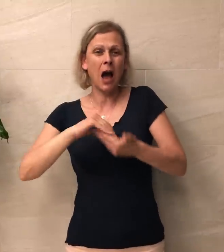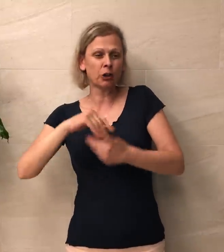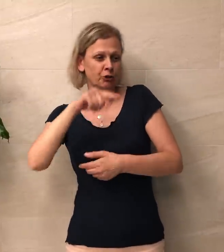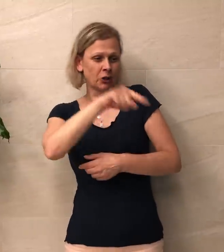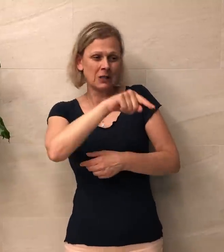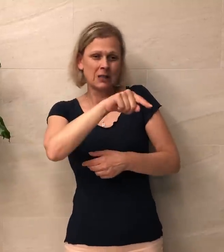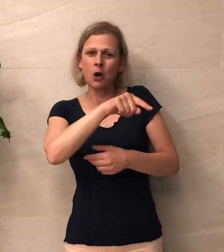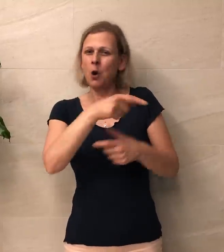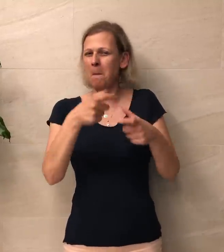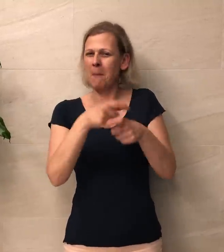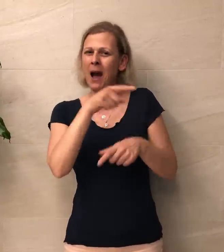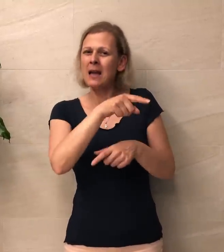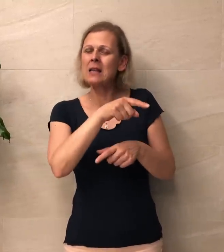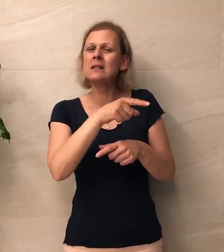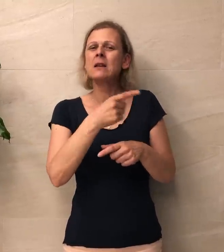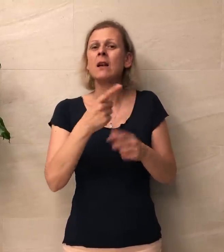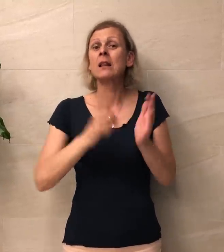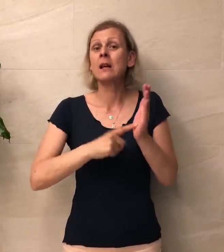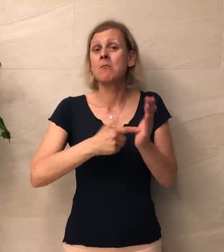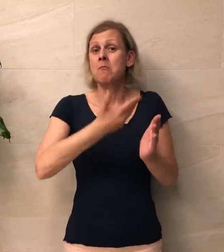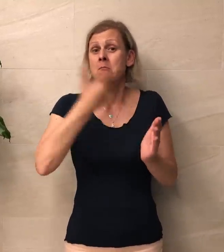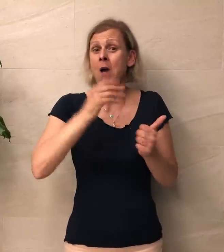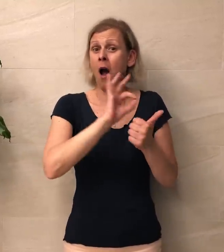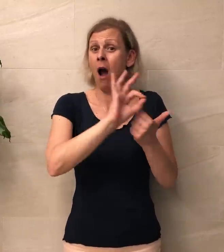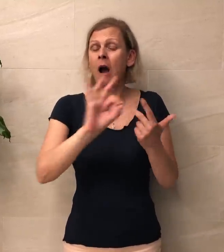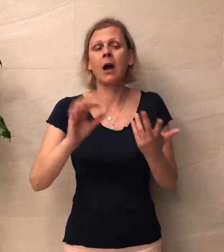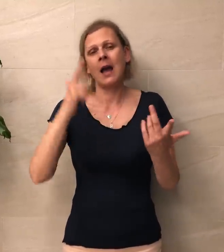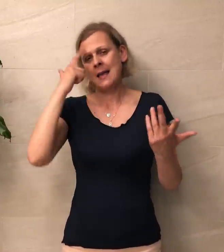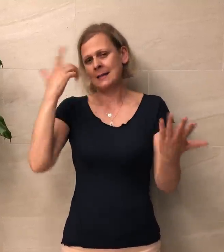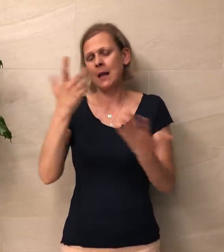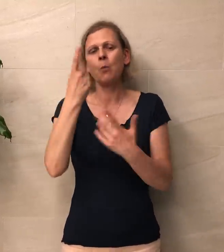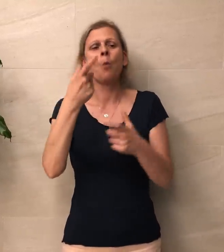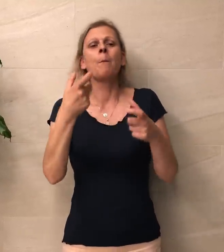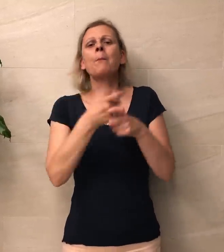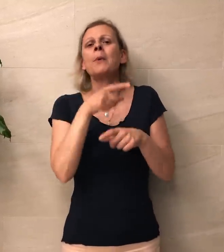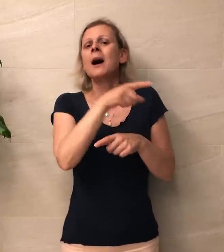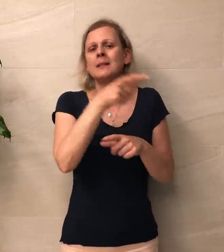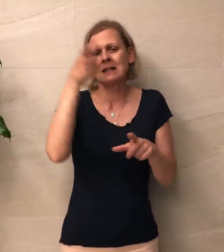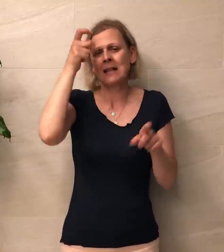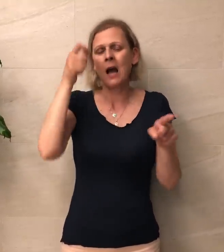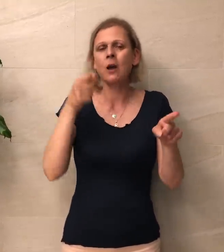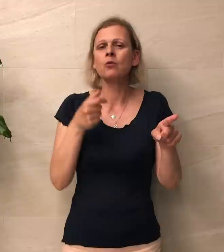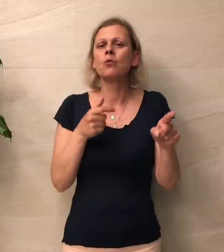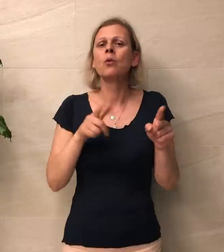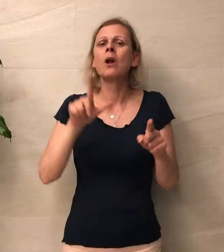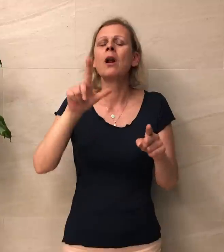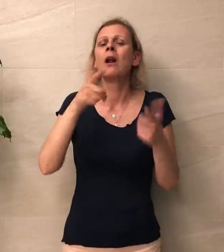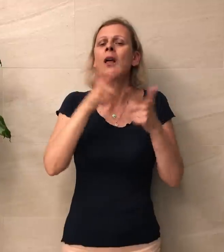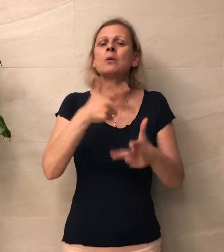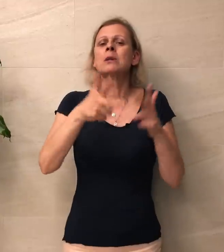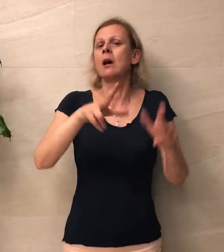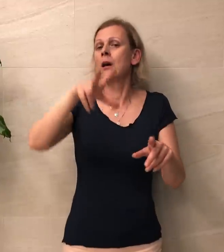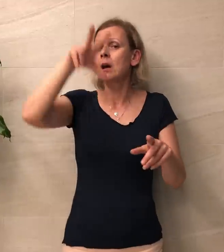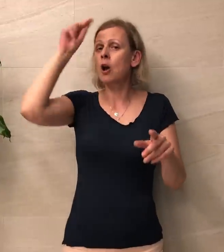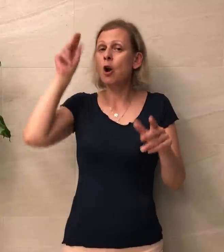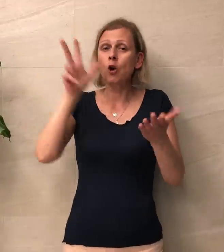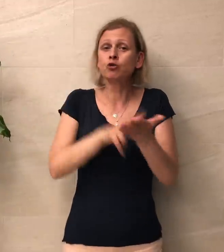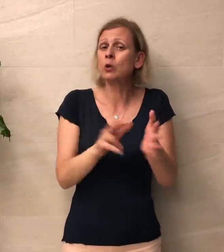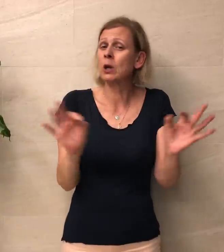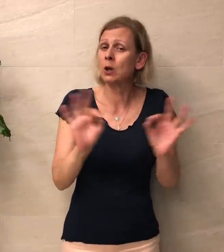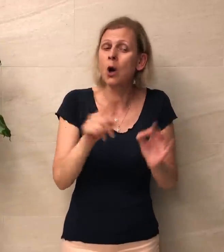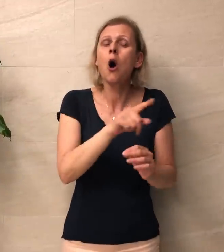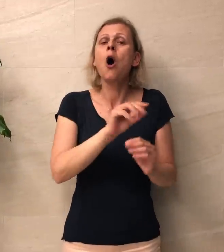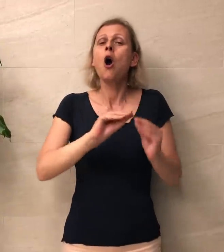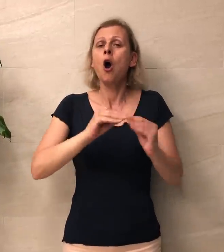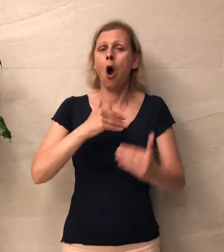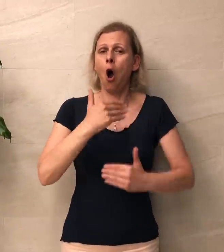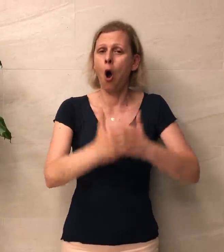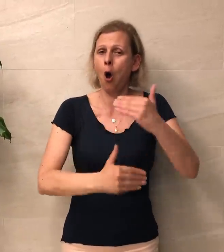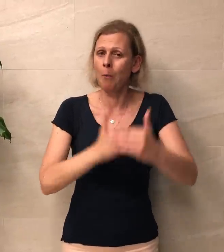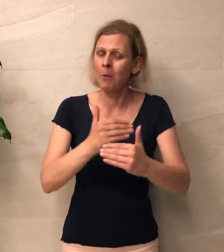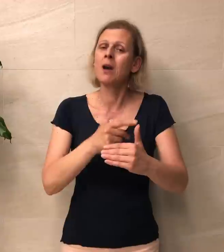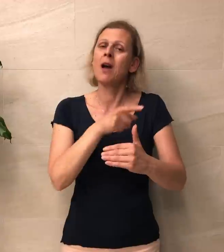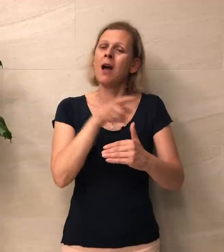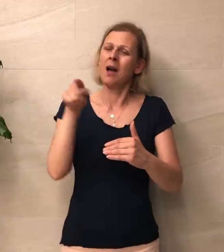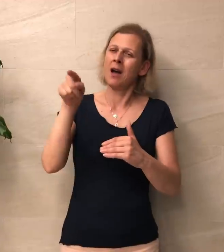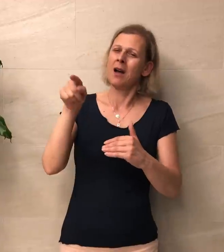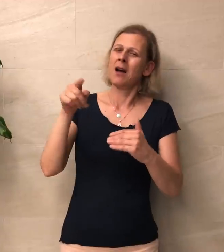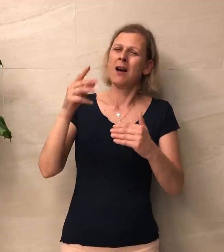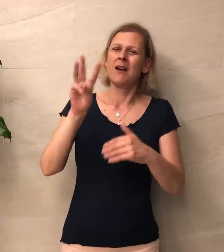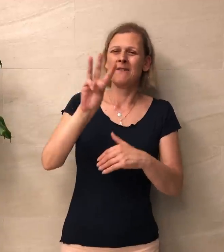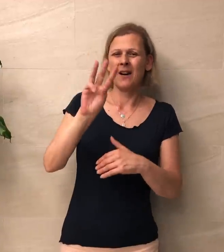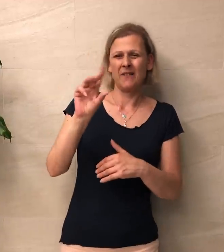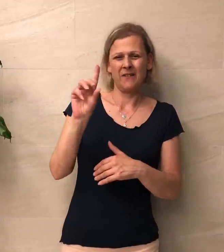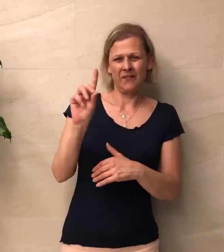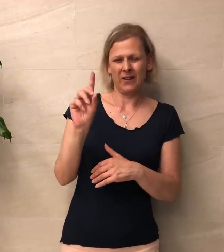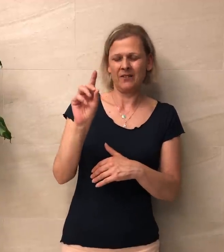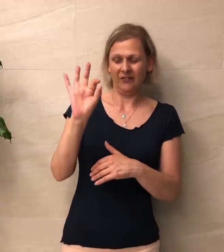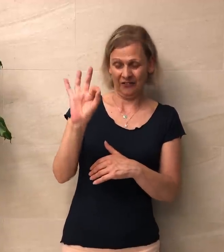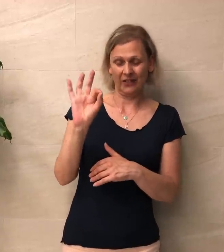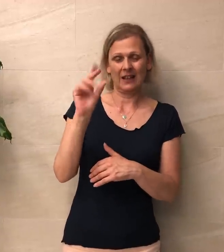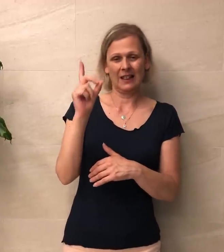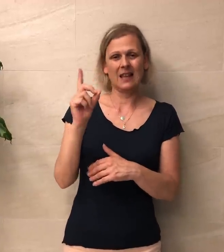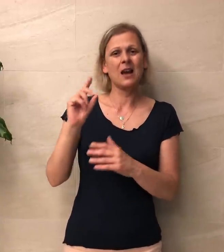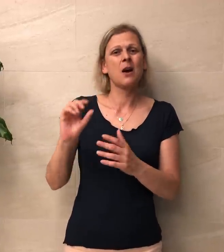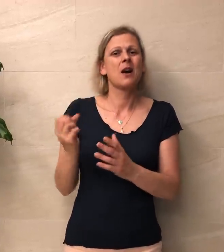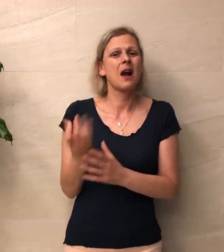laddove manchi il riconoscimento di alcuni diritti. Poniamo il caso, ad esempio, che uno Stato non abbia riconosciuto la lingua dei segni, all’intero della WFD